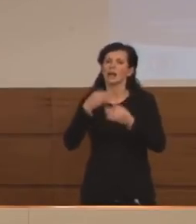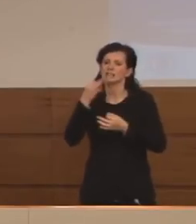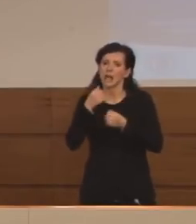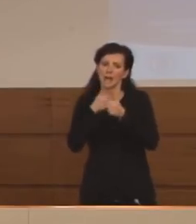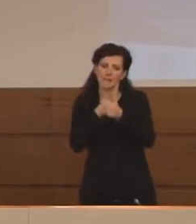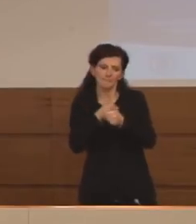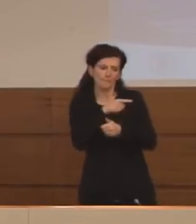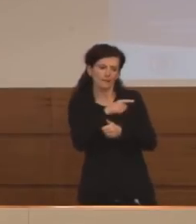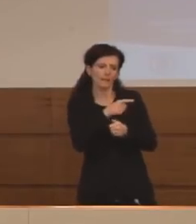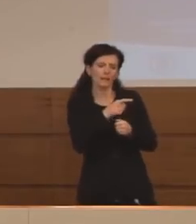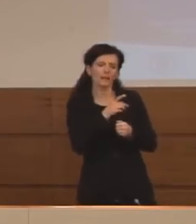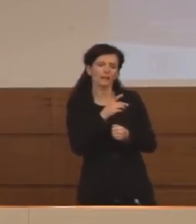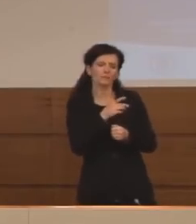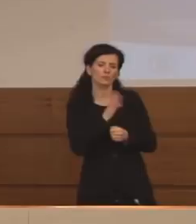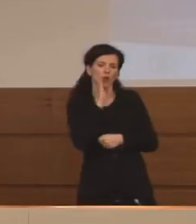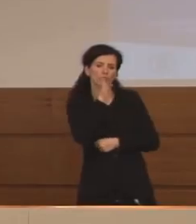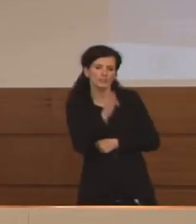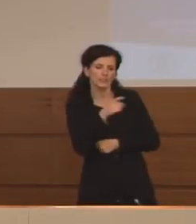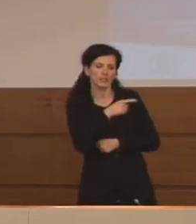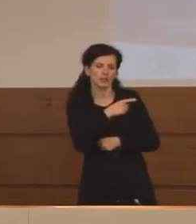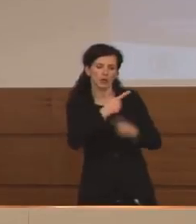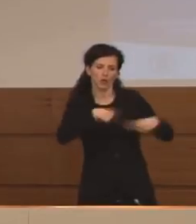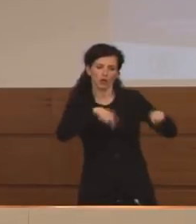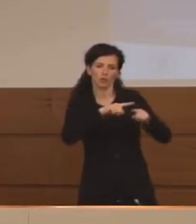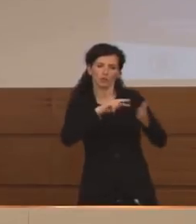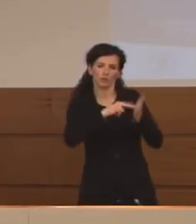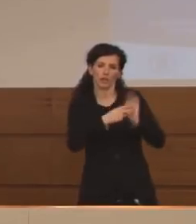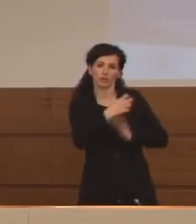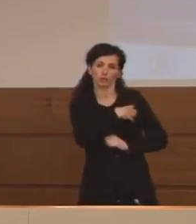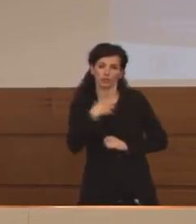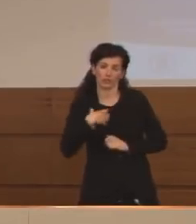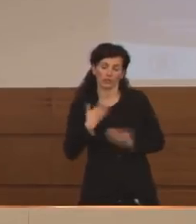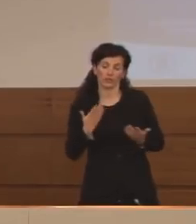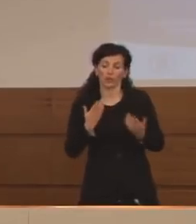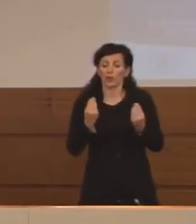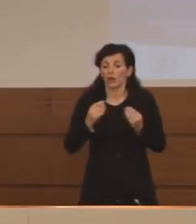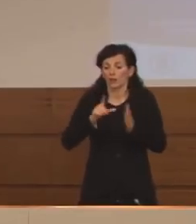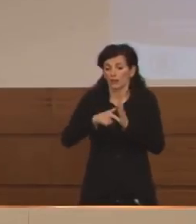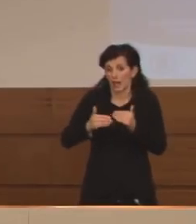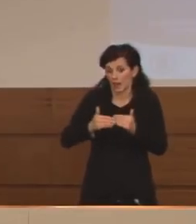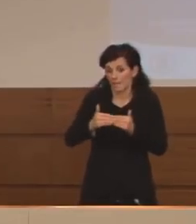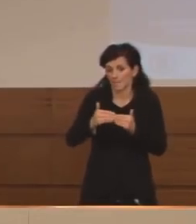saranno prese dal Governo quando sarà tempo di farlo. Certamente.